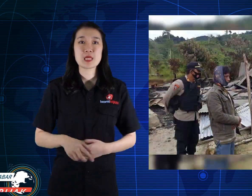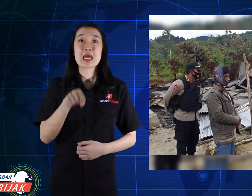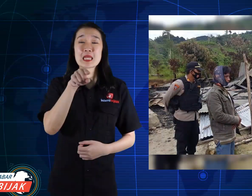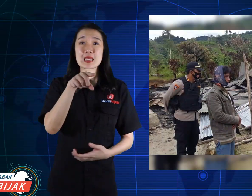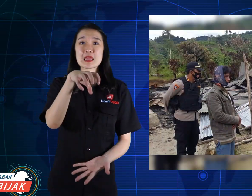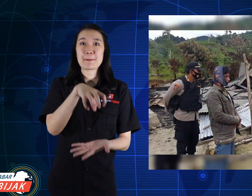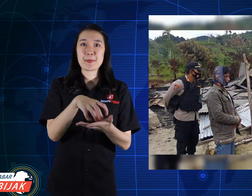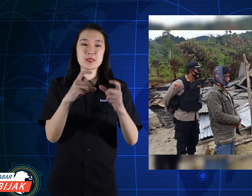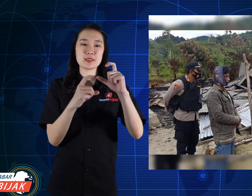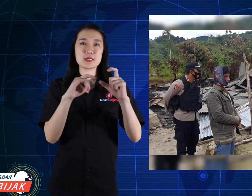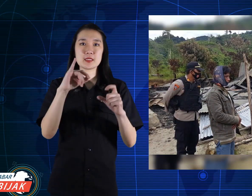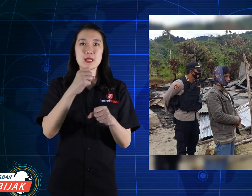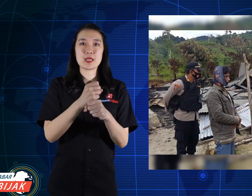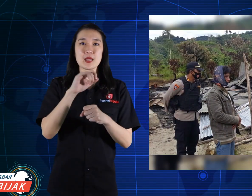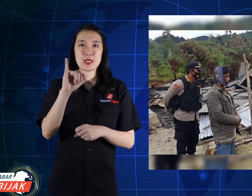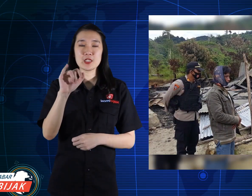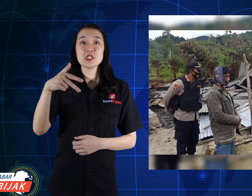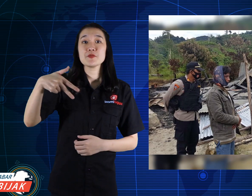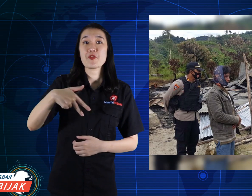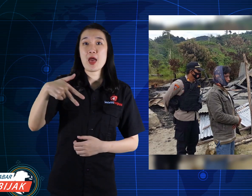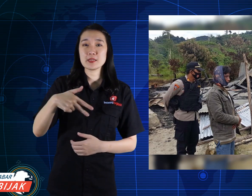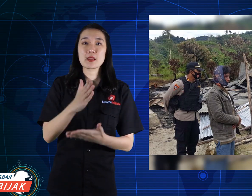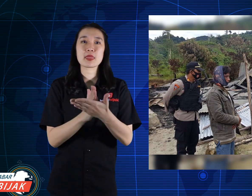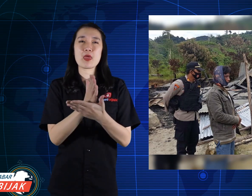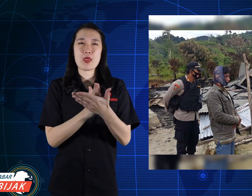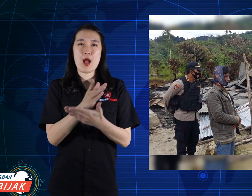lokasinya di Sigi, Sulawesi tengah.